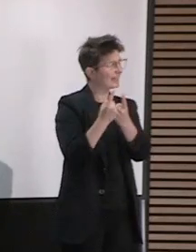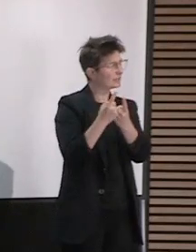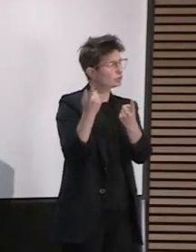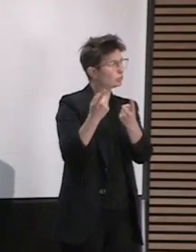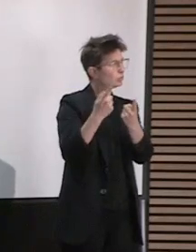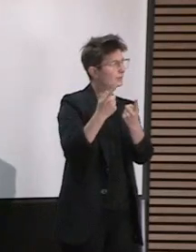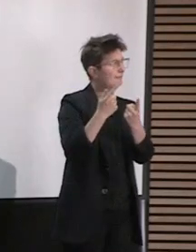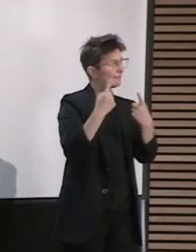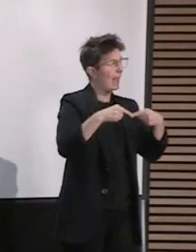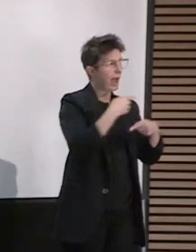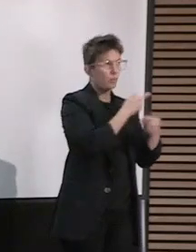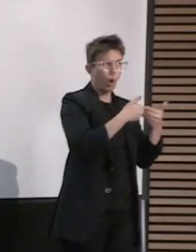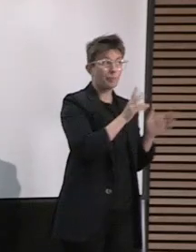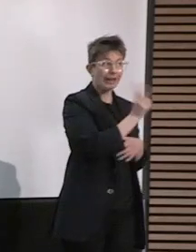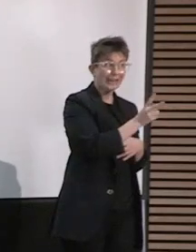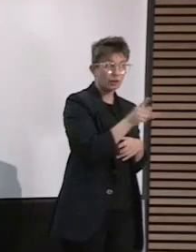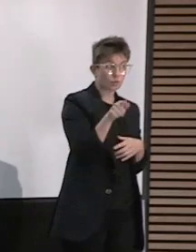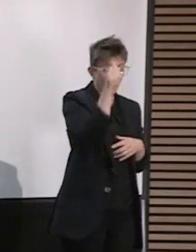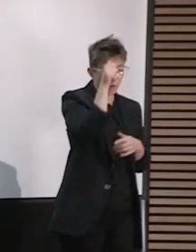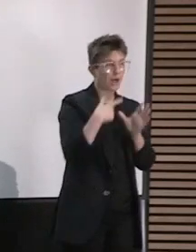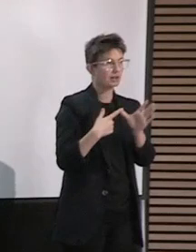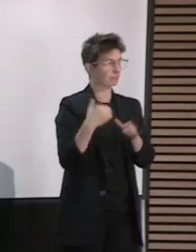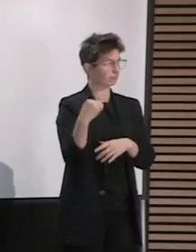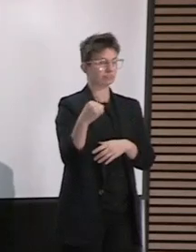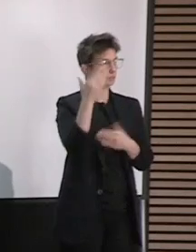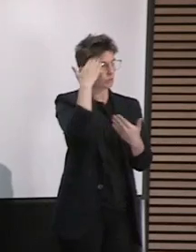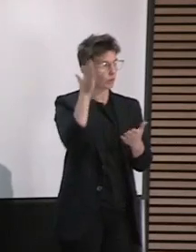GCSB. Kei te mohio koe ki te